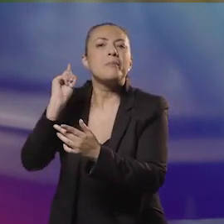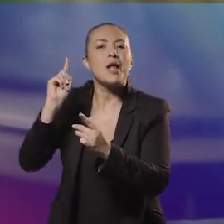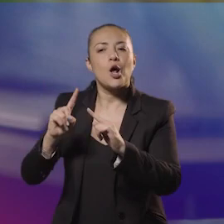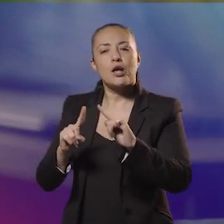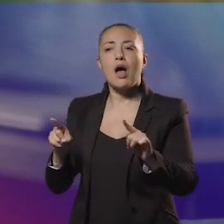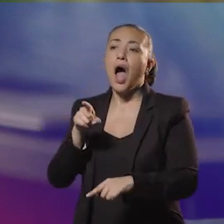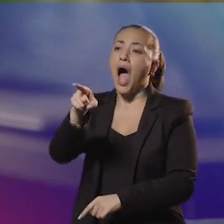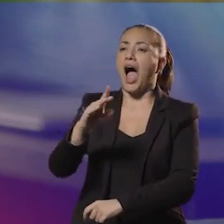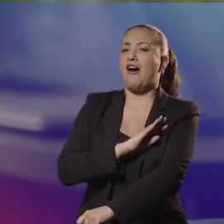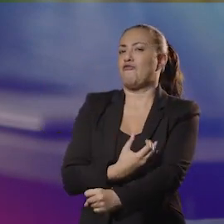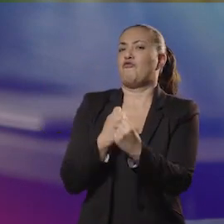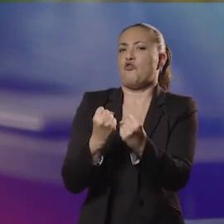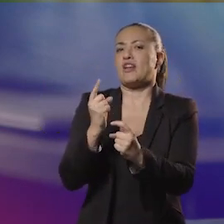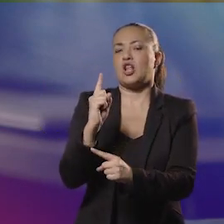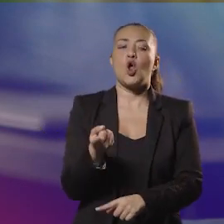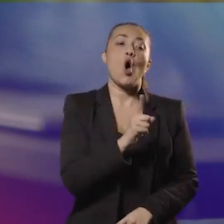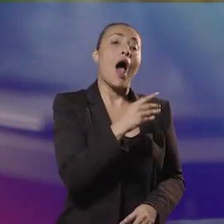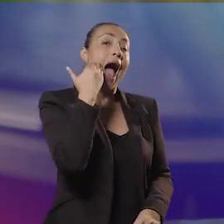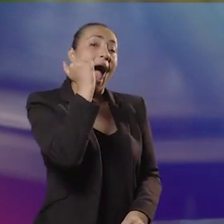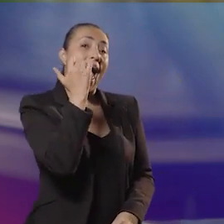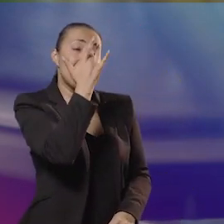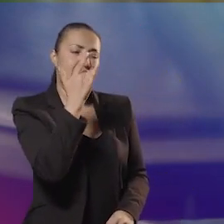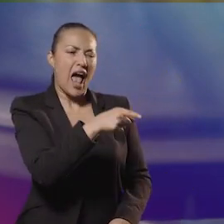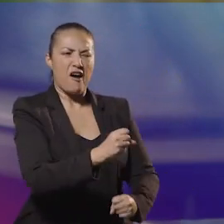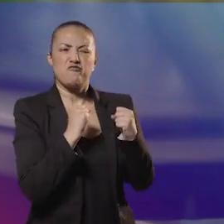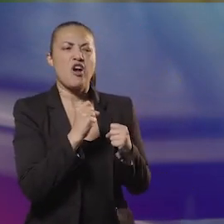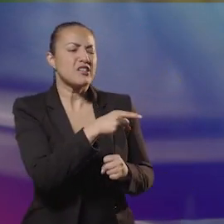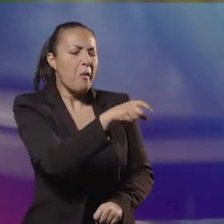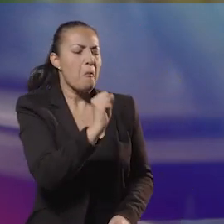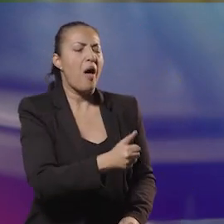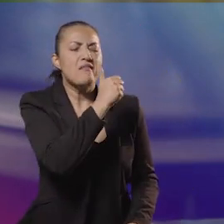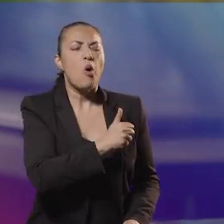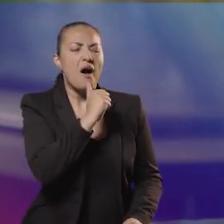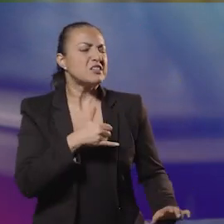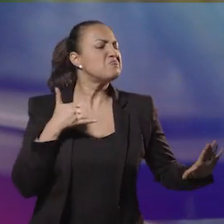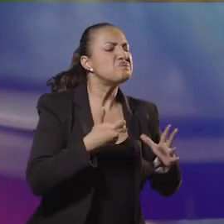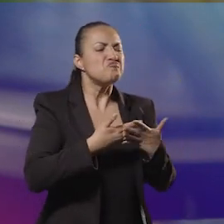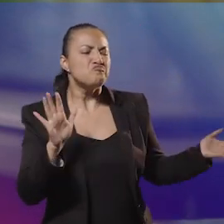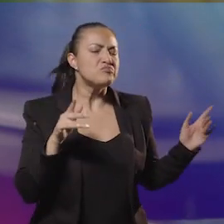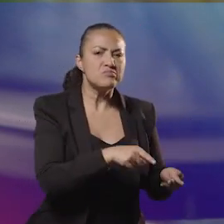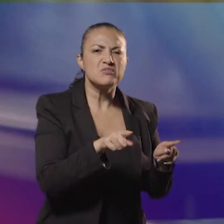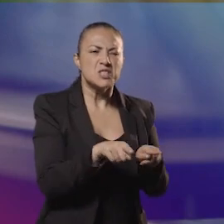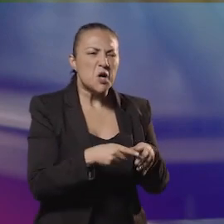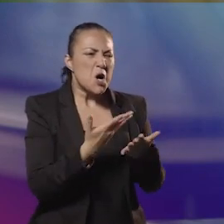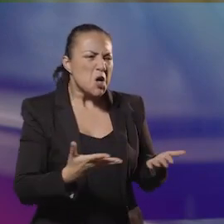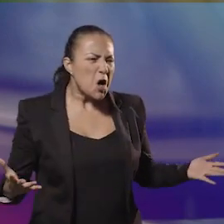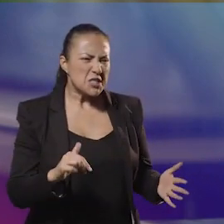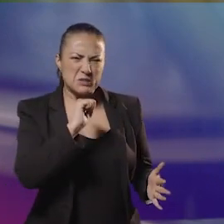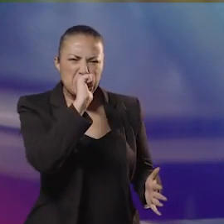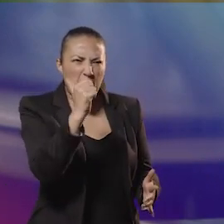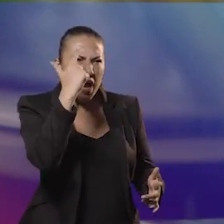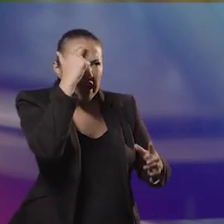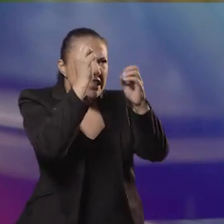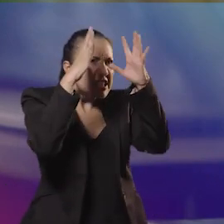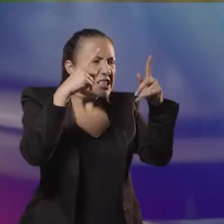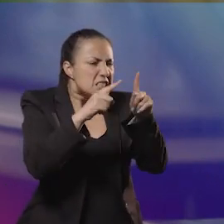de que no son fuertes, en la mujer negra pasa que usted es fuerte y todo lo resiste. Y todos los vejámenes los podemos hacer sobre sus cuerpos.